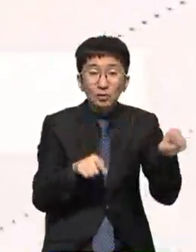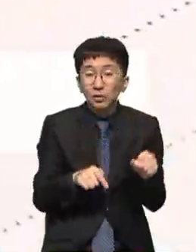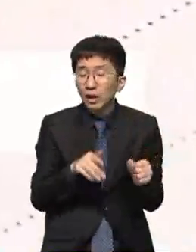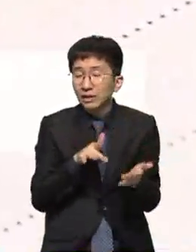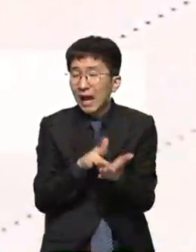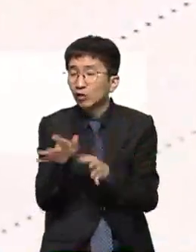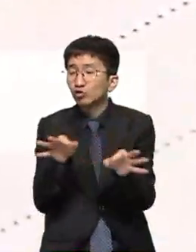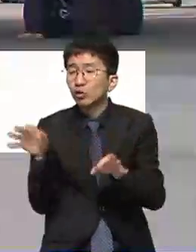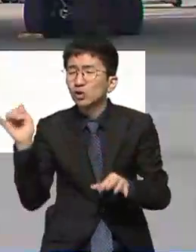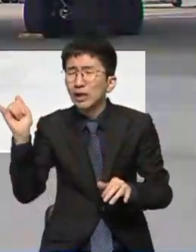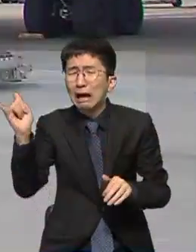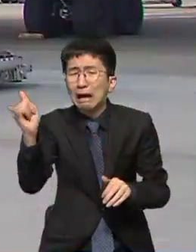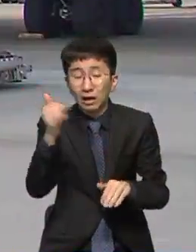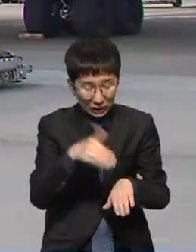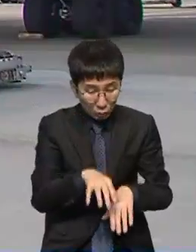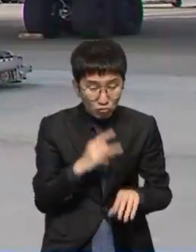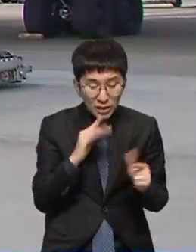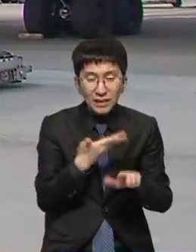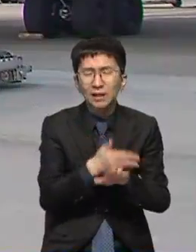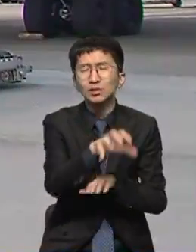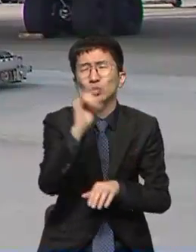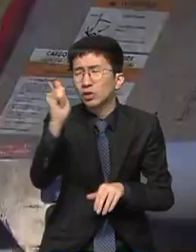(기자) 지금까지 도입된 팍스로비드는 16만 3천 명분.